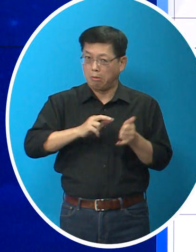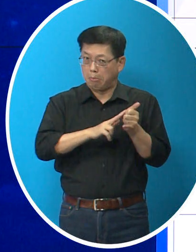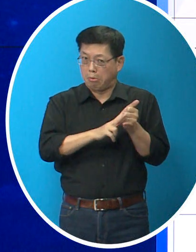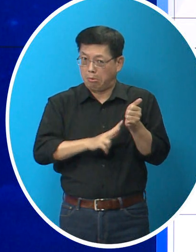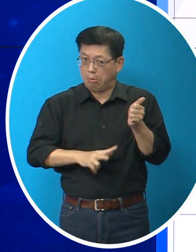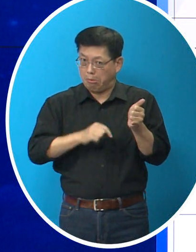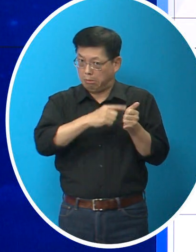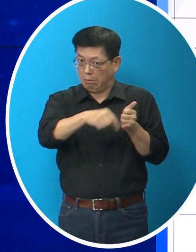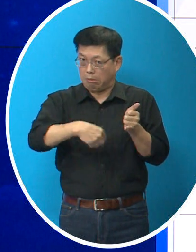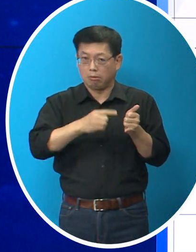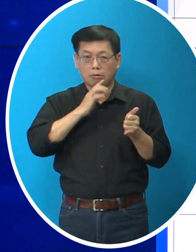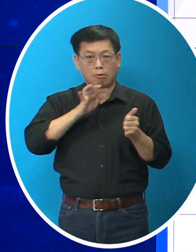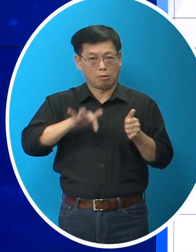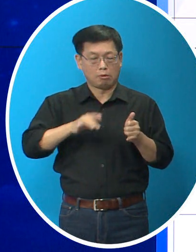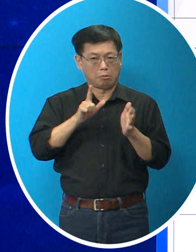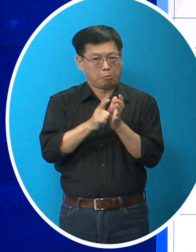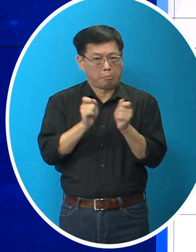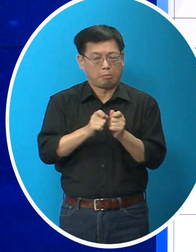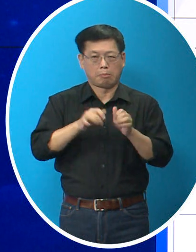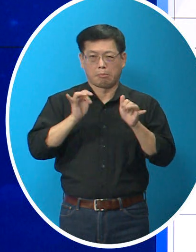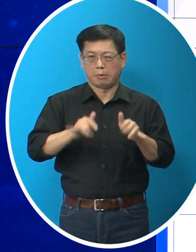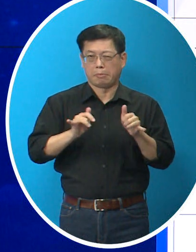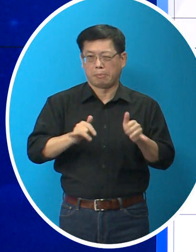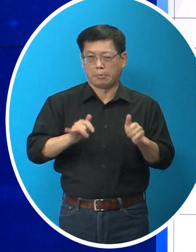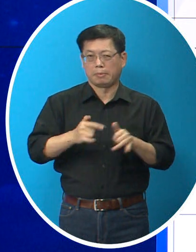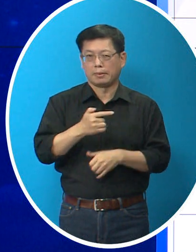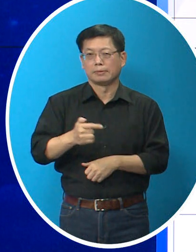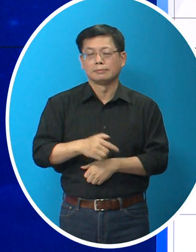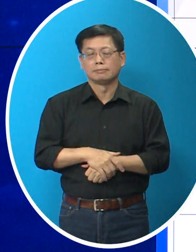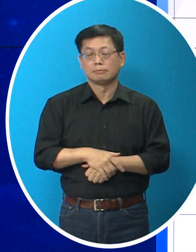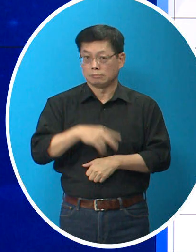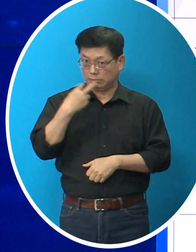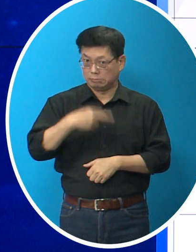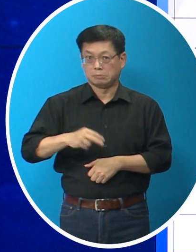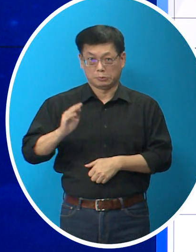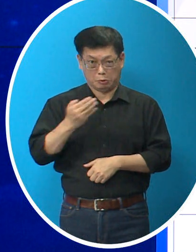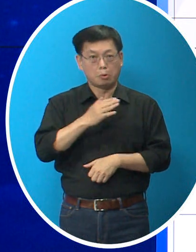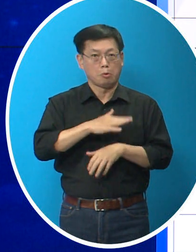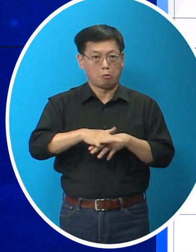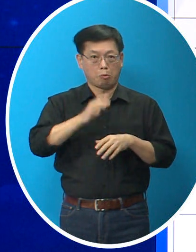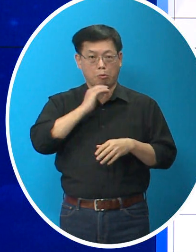也都是現在目前有短延時強降雨的地方 甚至有些地方還是達到局部大雨或豪雨